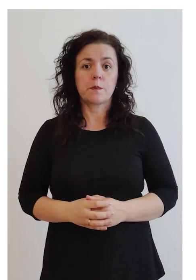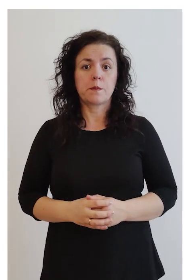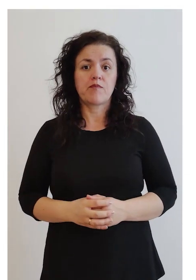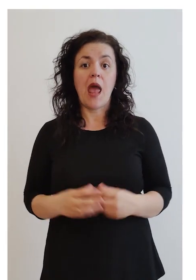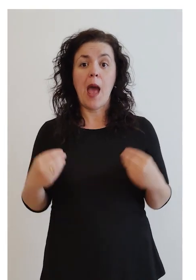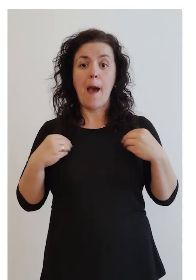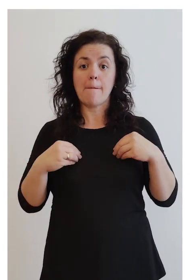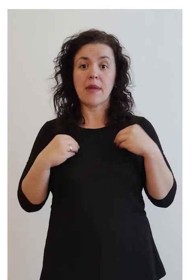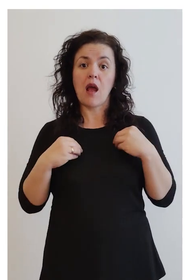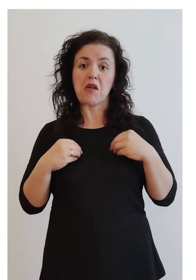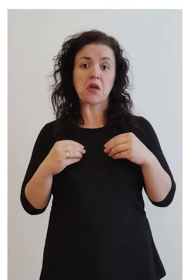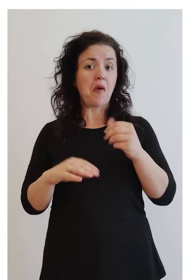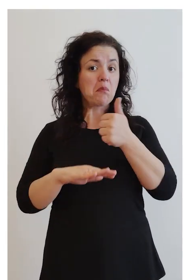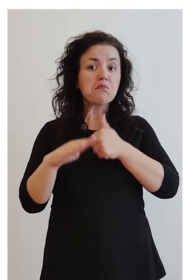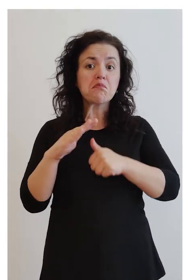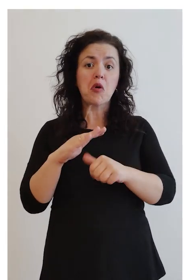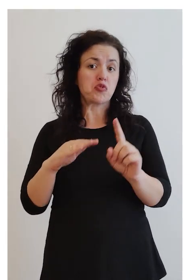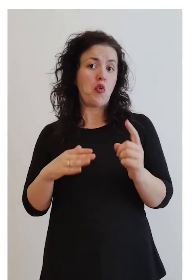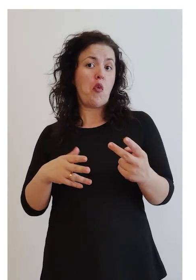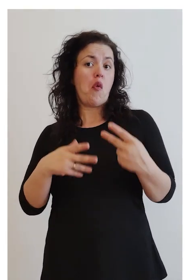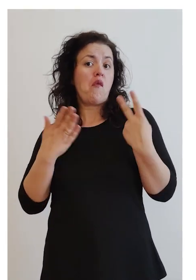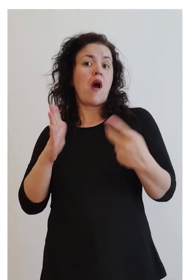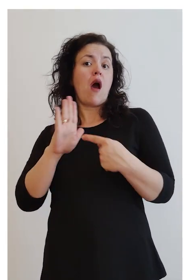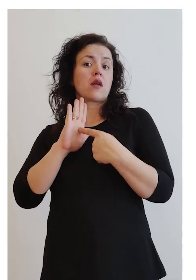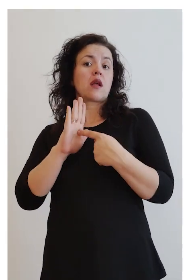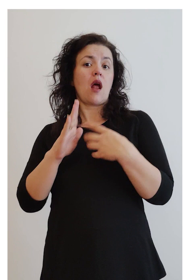Încercați să nu vă îmbătați prea tare.